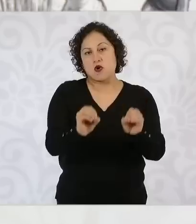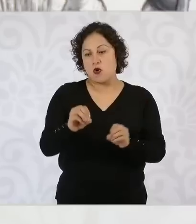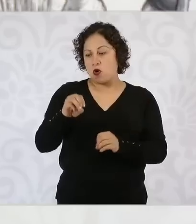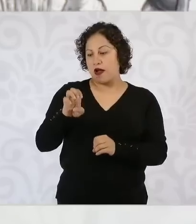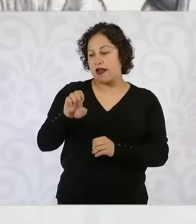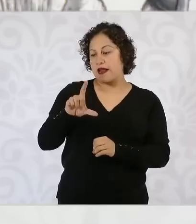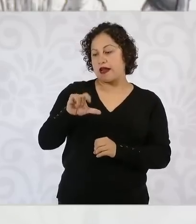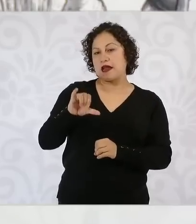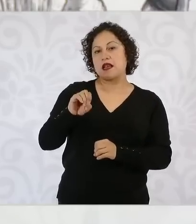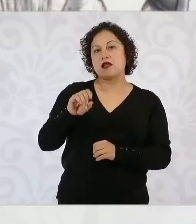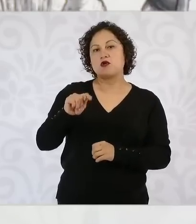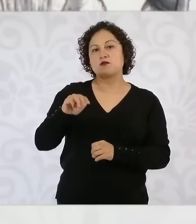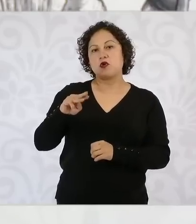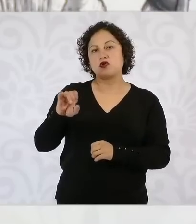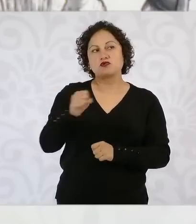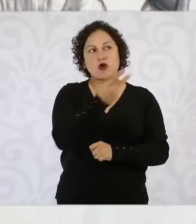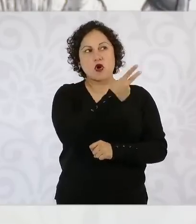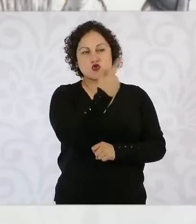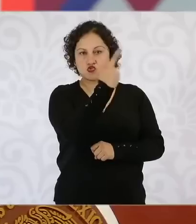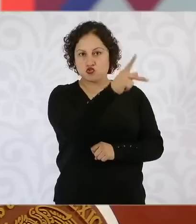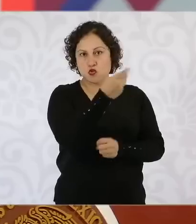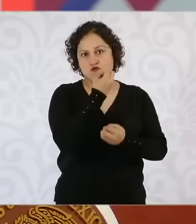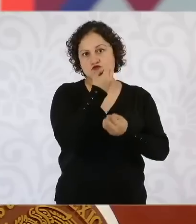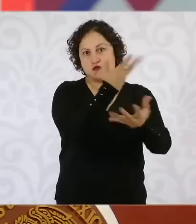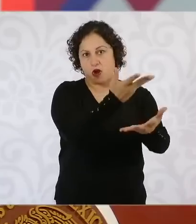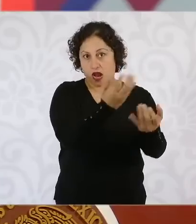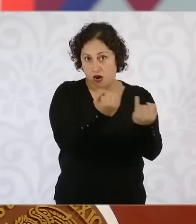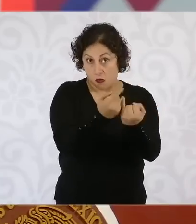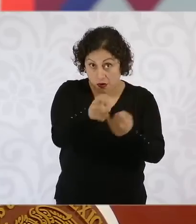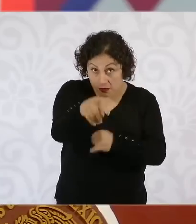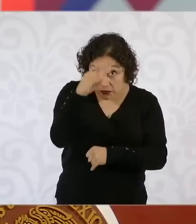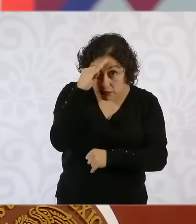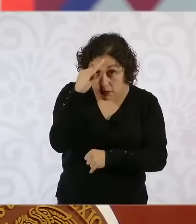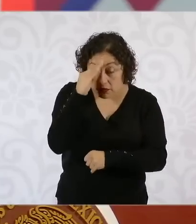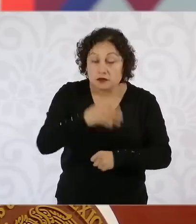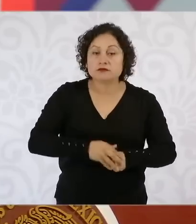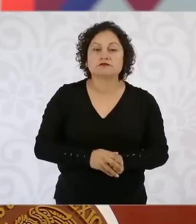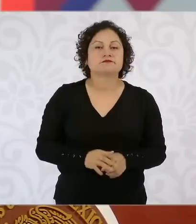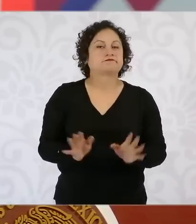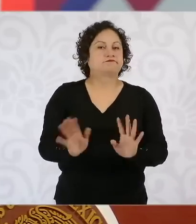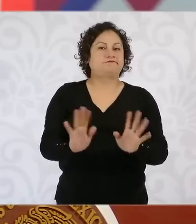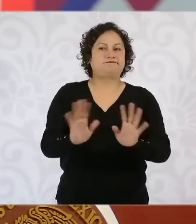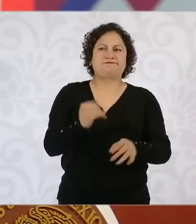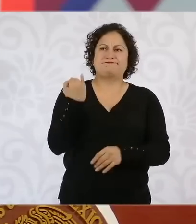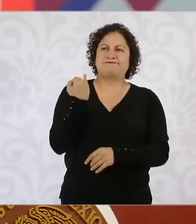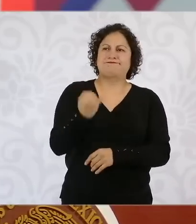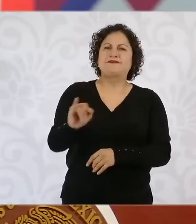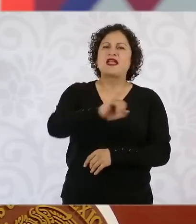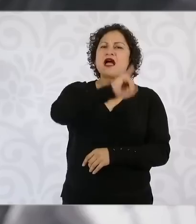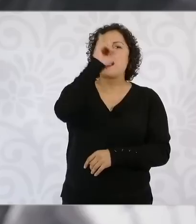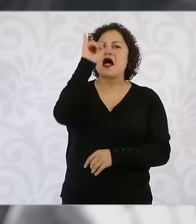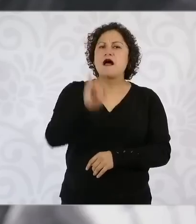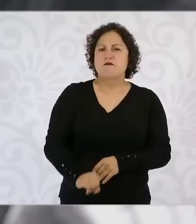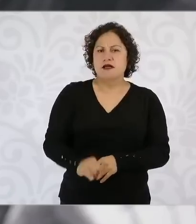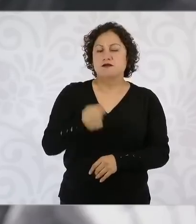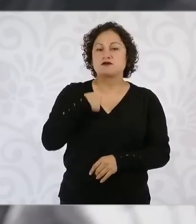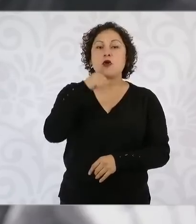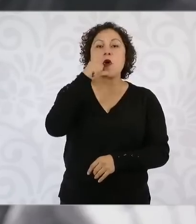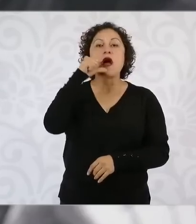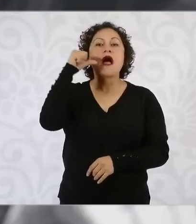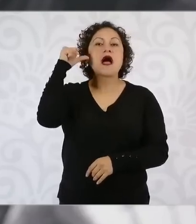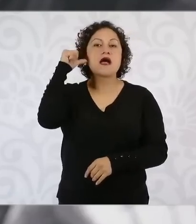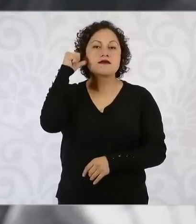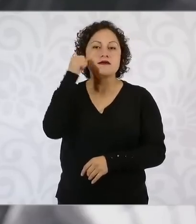creen que vamos a la como lo dije ayer la soberanía No no es negociable eso no hay